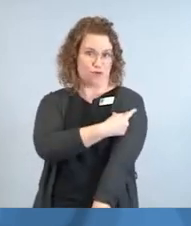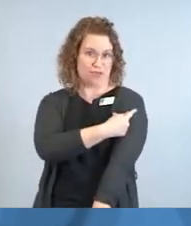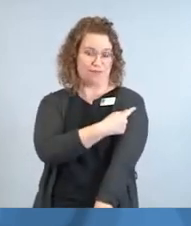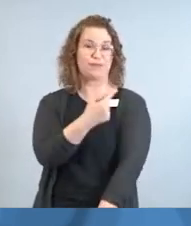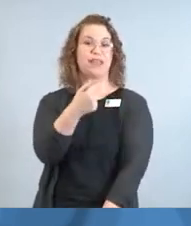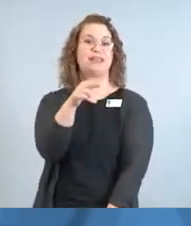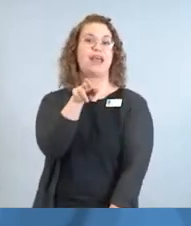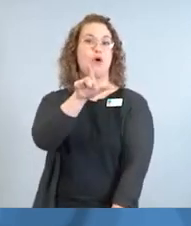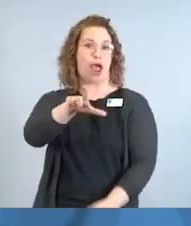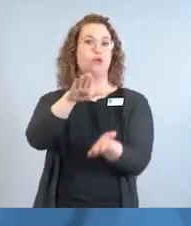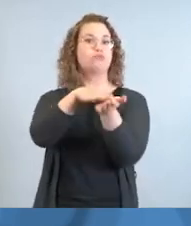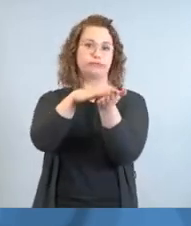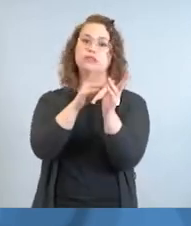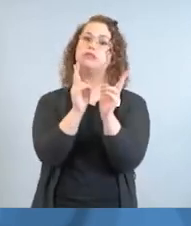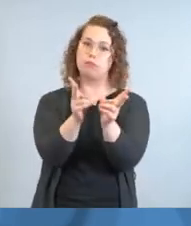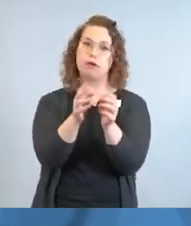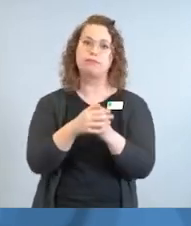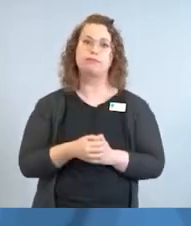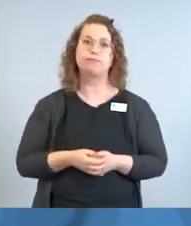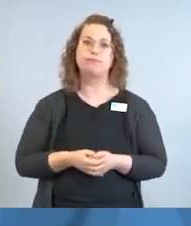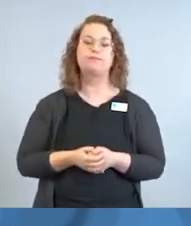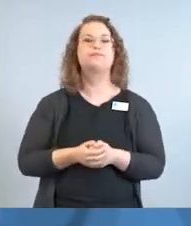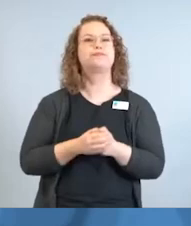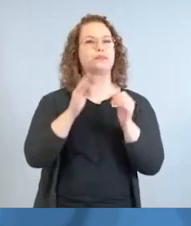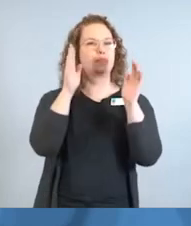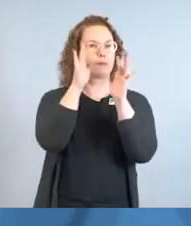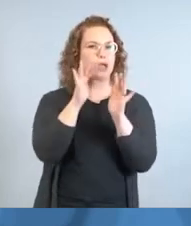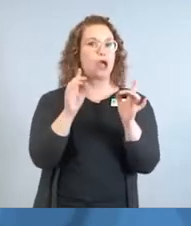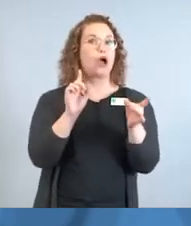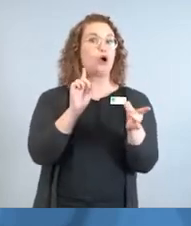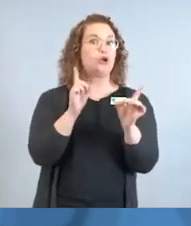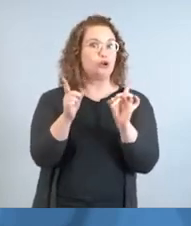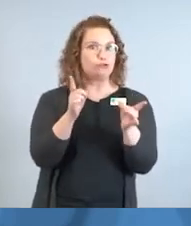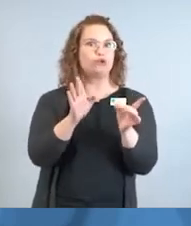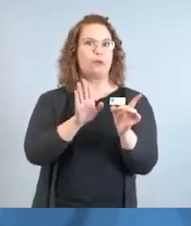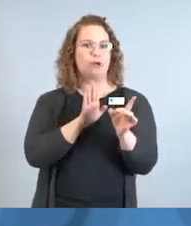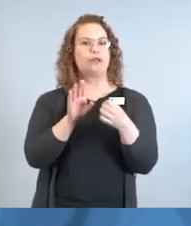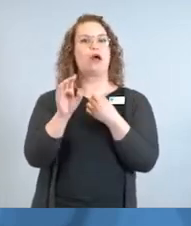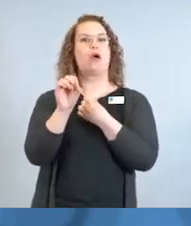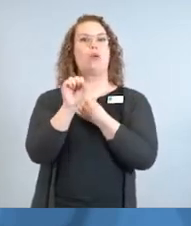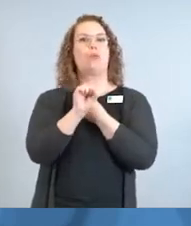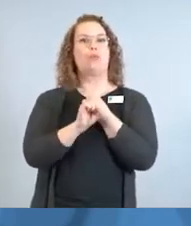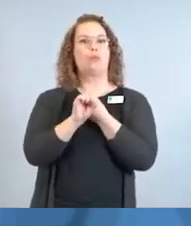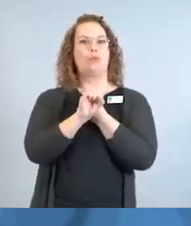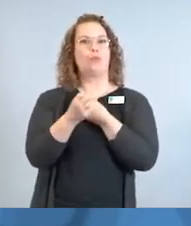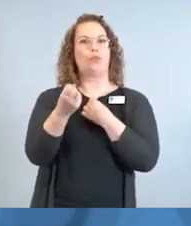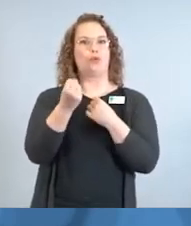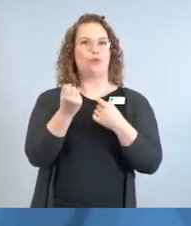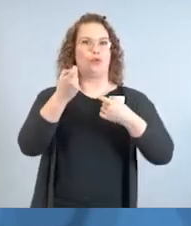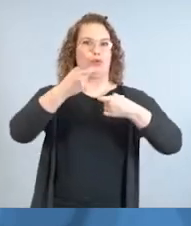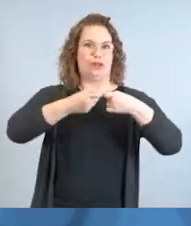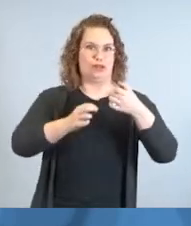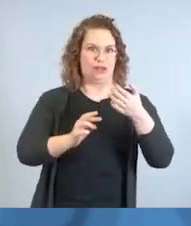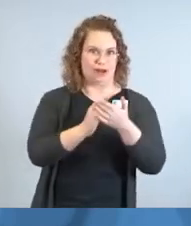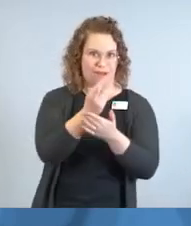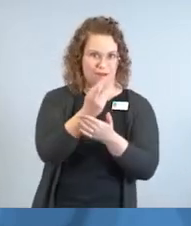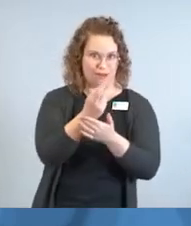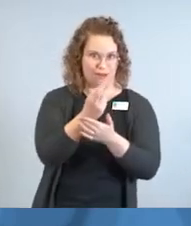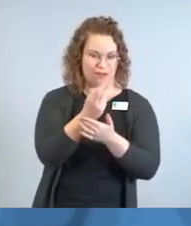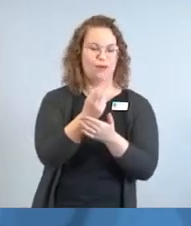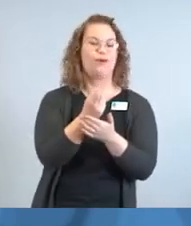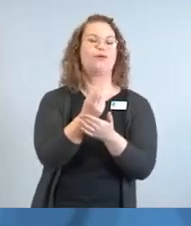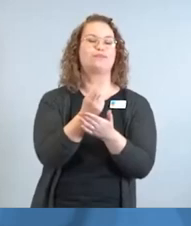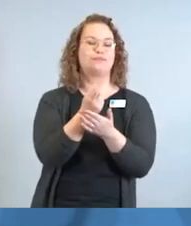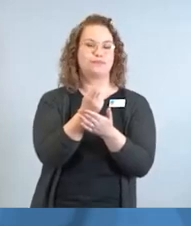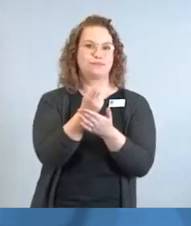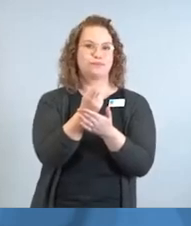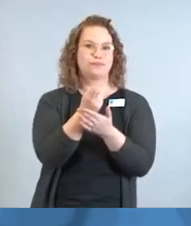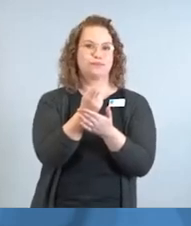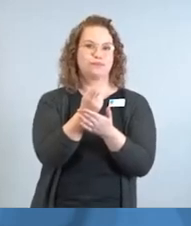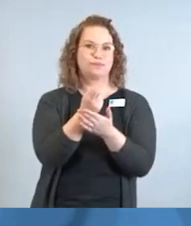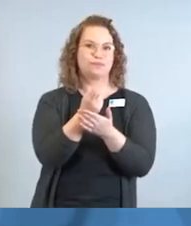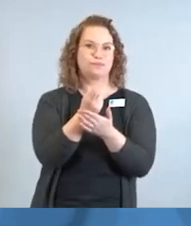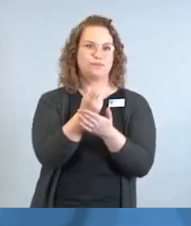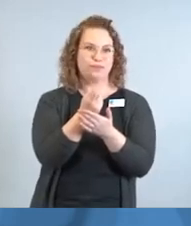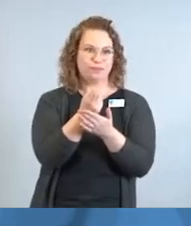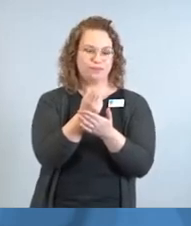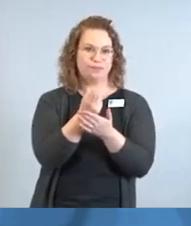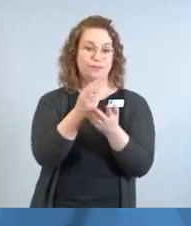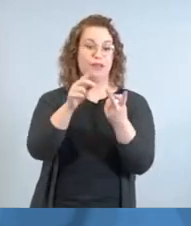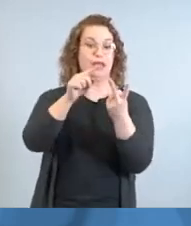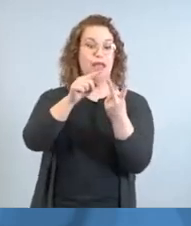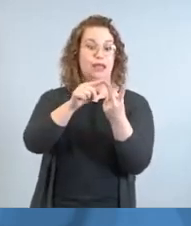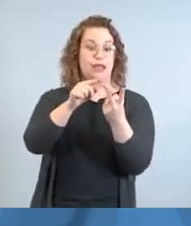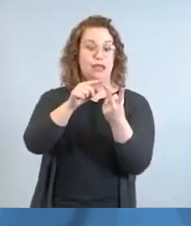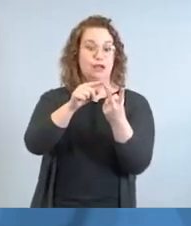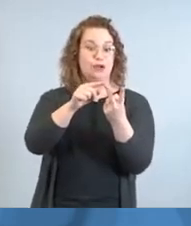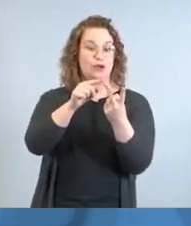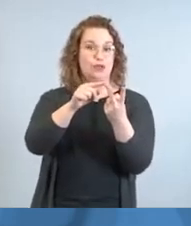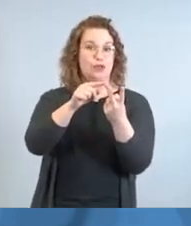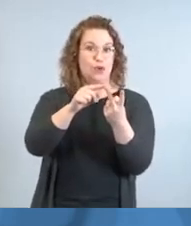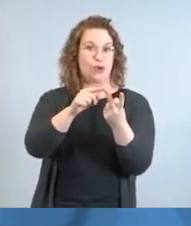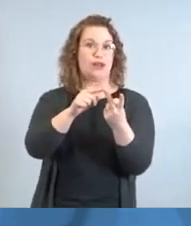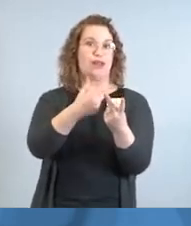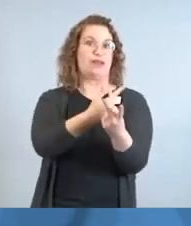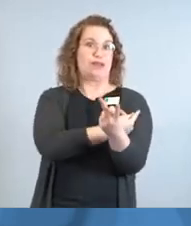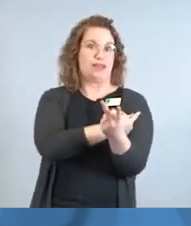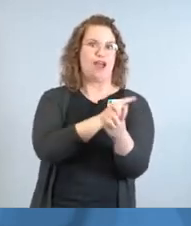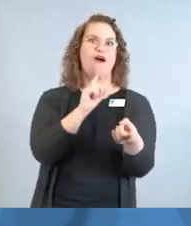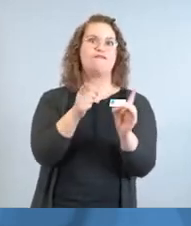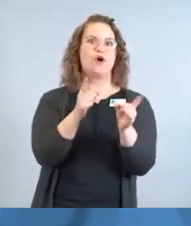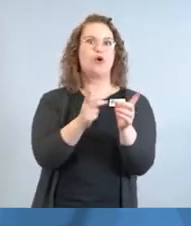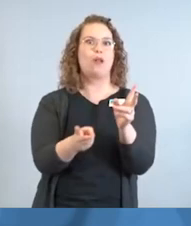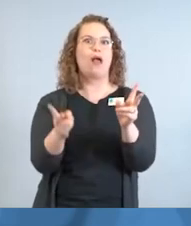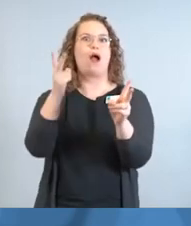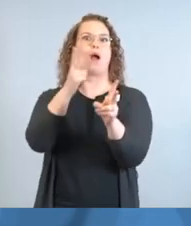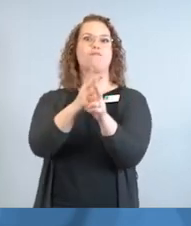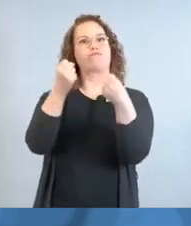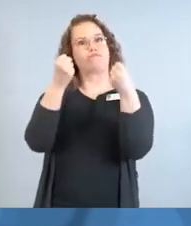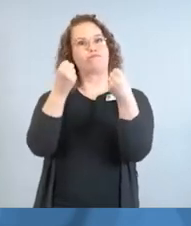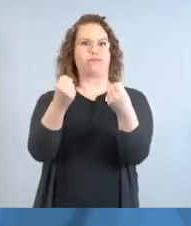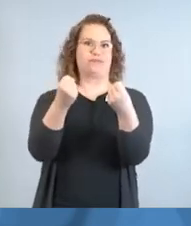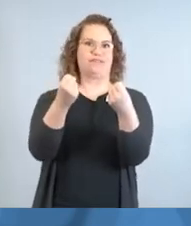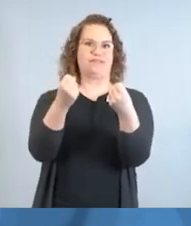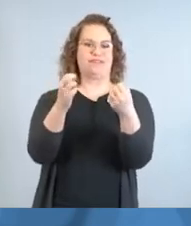Siinä taustalla on ajatus, että jos tämä on autoimmuunireaktio, vakava haitta saattaisi tulla toisella kerralla vielä voimakkaampana.